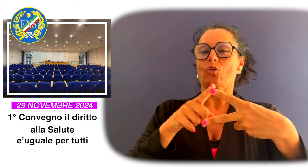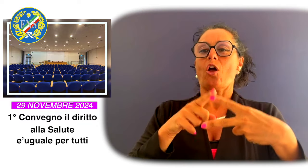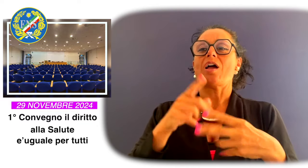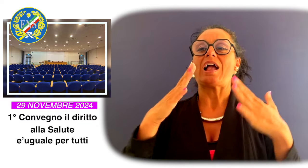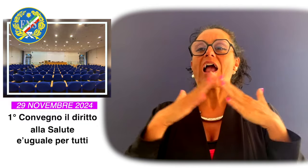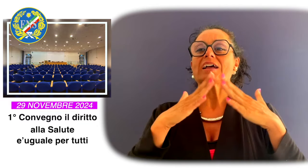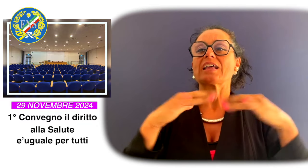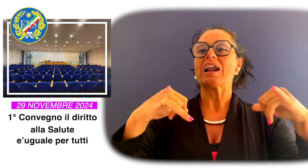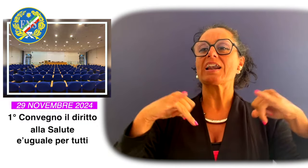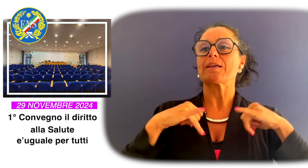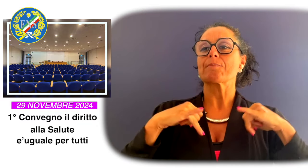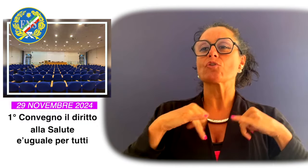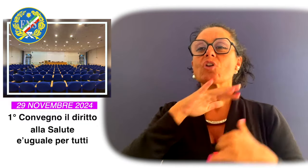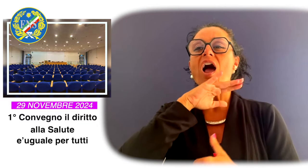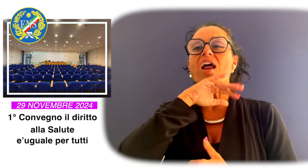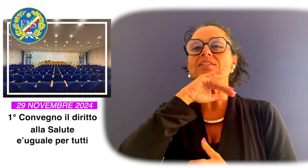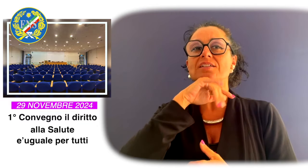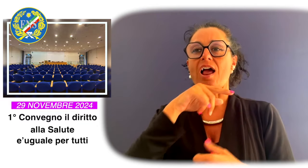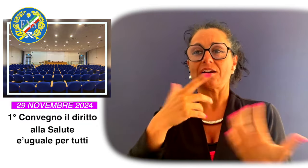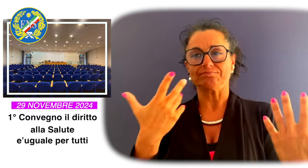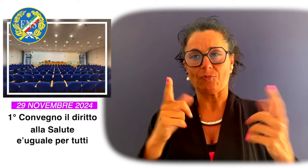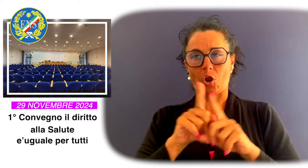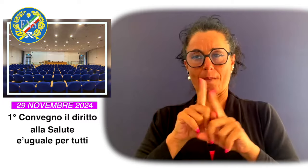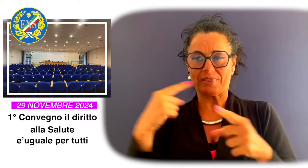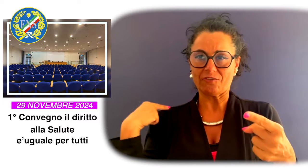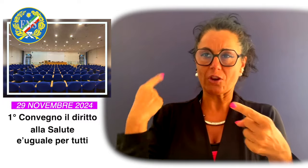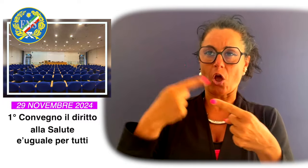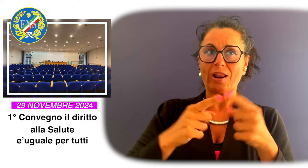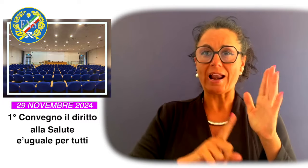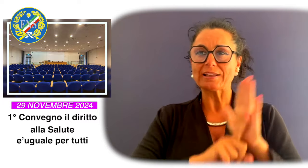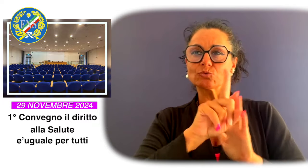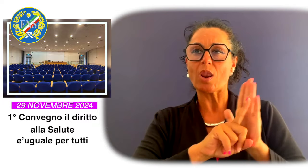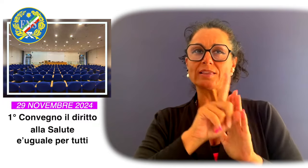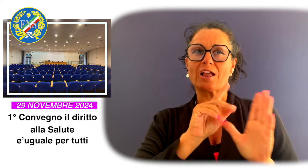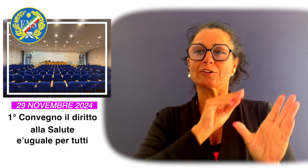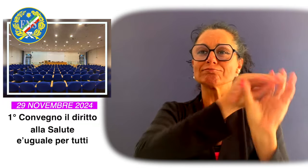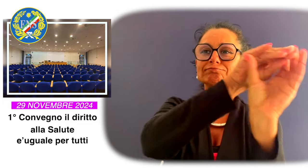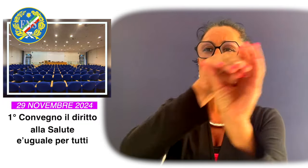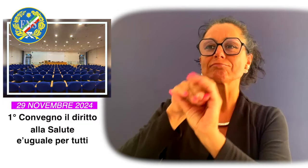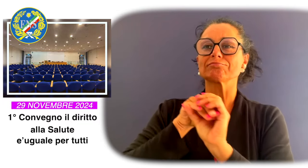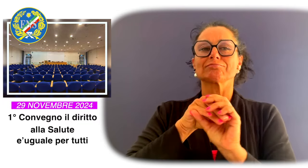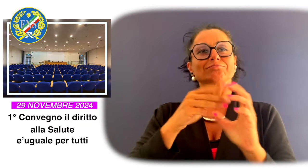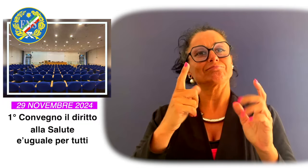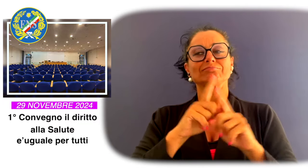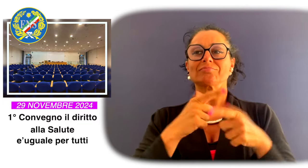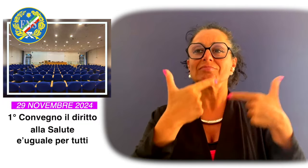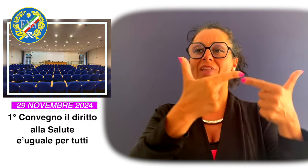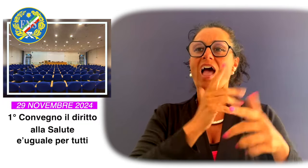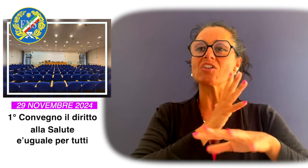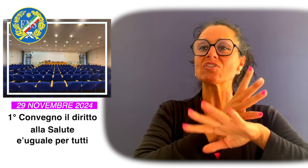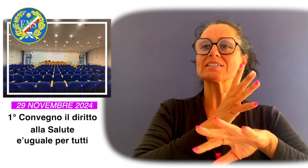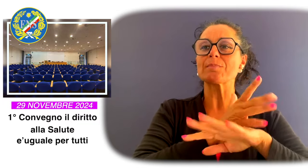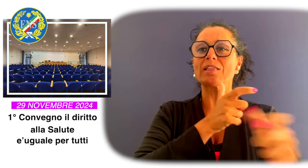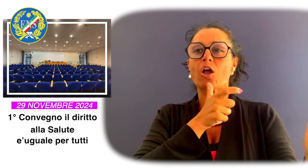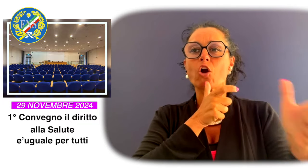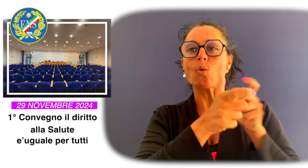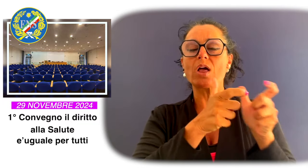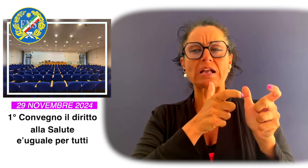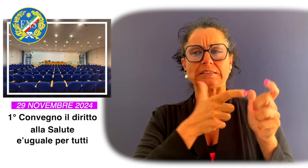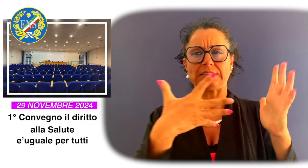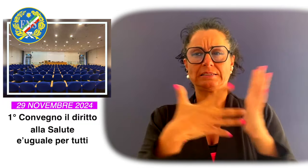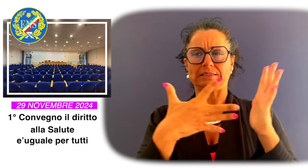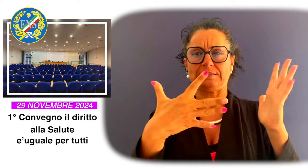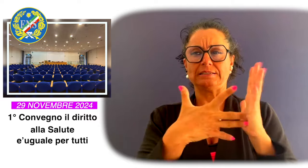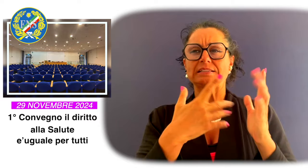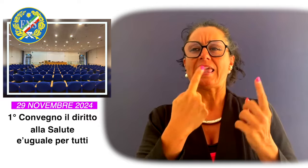la prima riguarda la condizione nelle case di riposo per anziani, sulla base dei dati raccolti finora, dal punto di vista dell’accessibilità alla comunicazione e